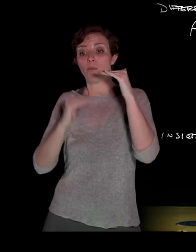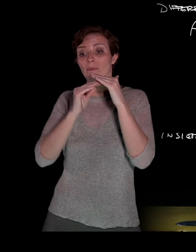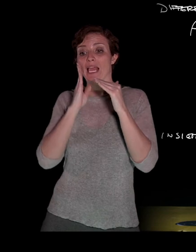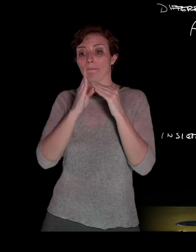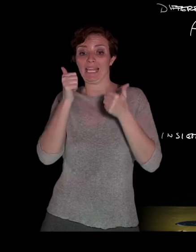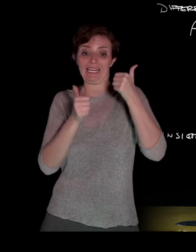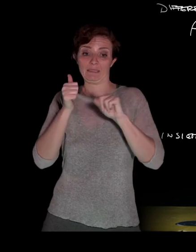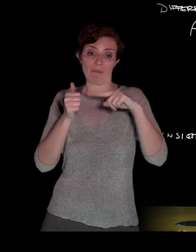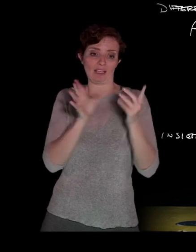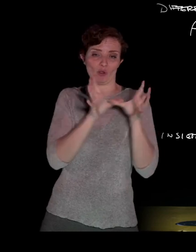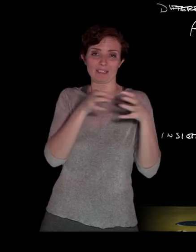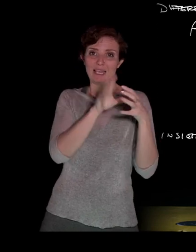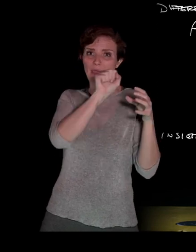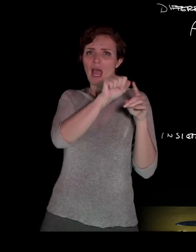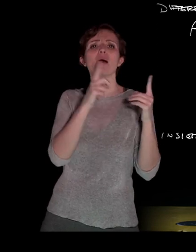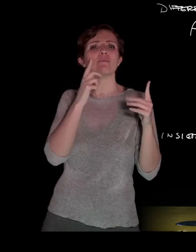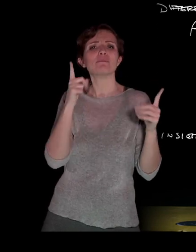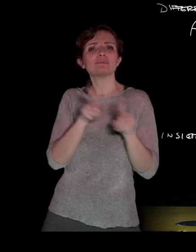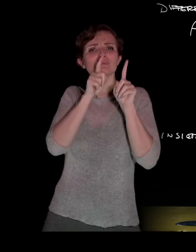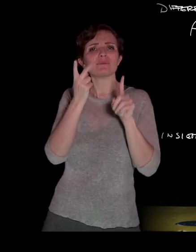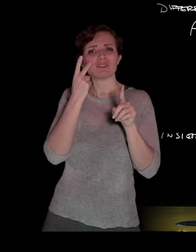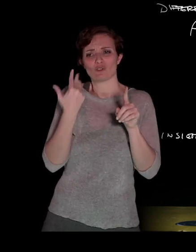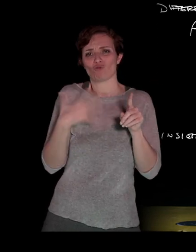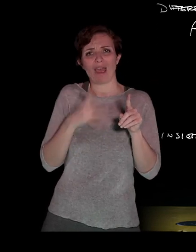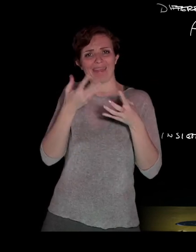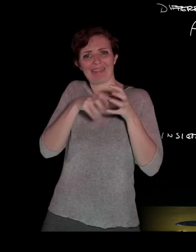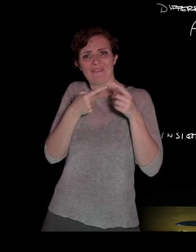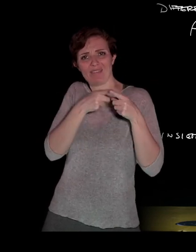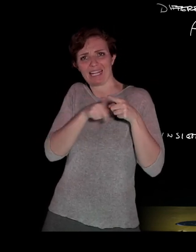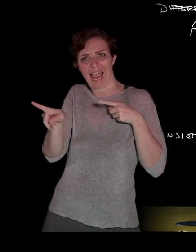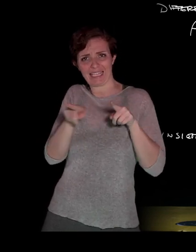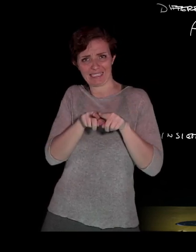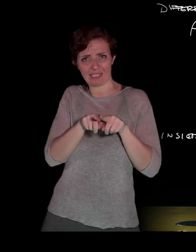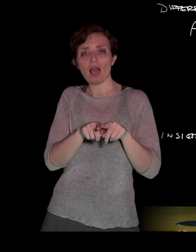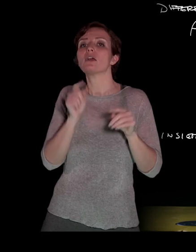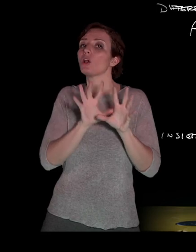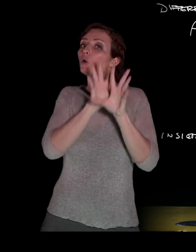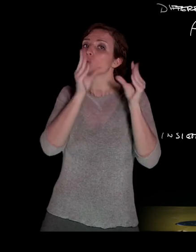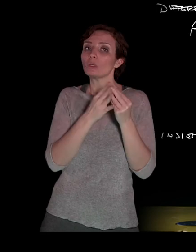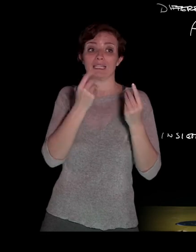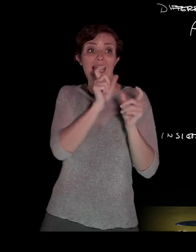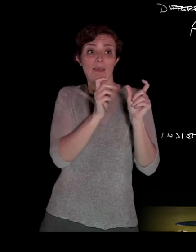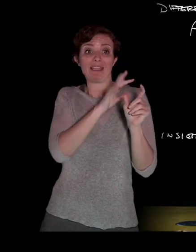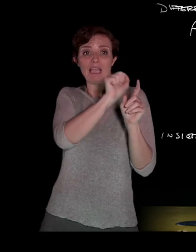come abbiamo già visto per la 'differenza', è l'insieme caratterizzato da tutti gli elementi di 'A'... ..che non appartengono all'insieme 'B'.